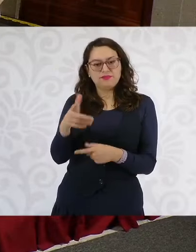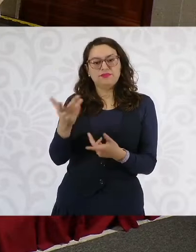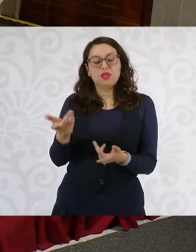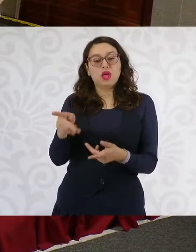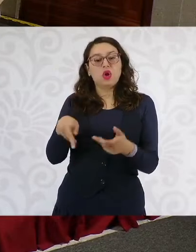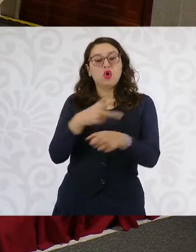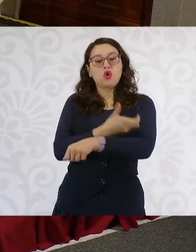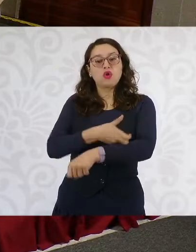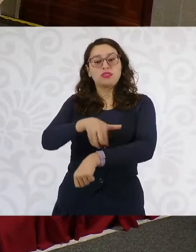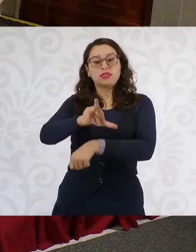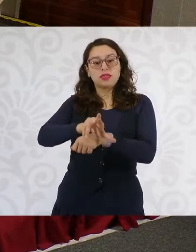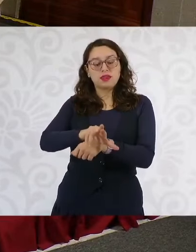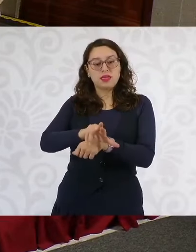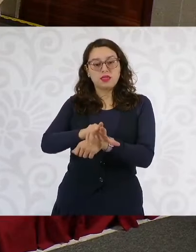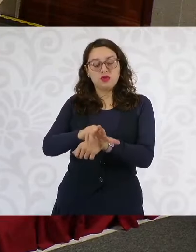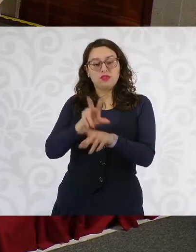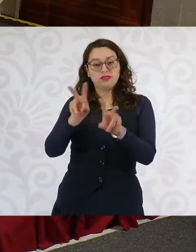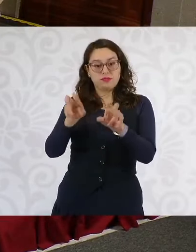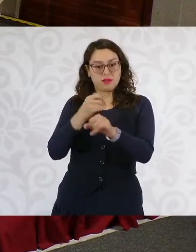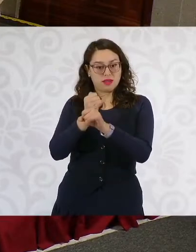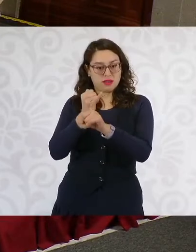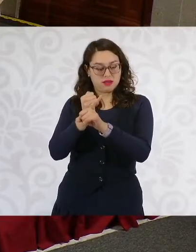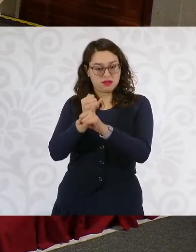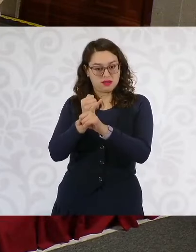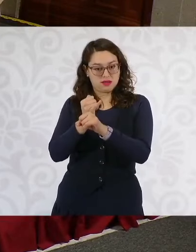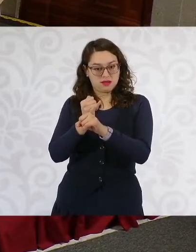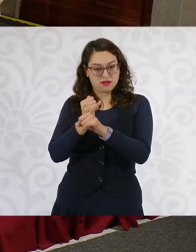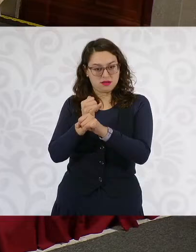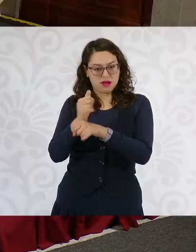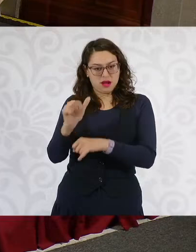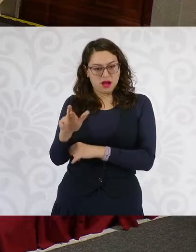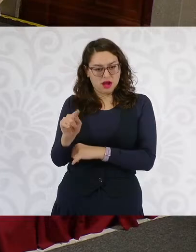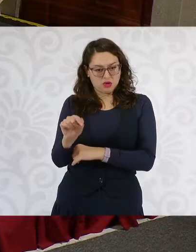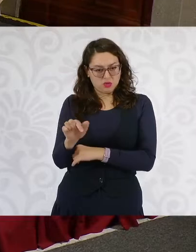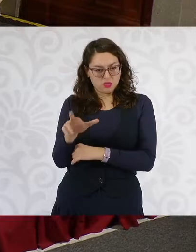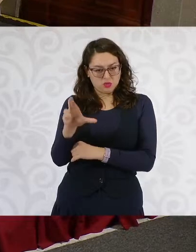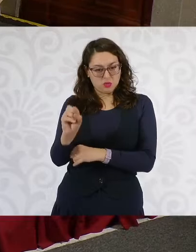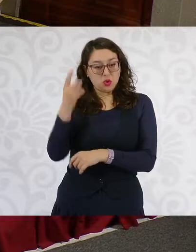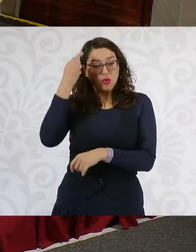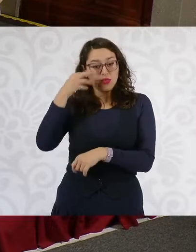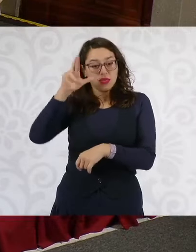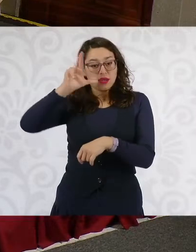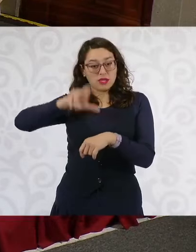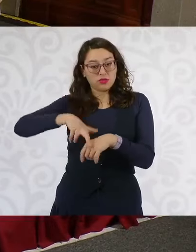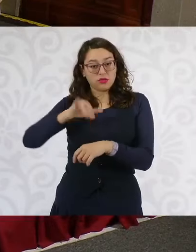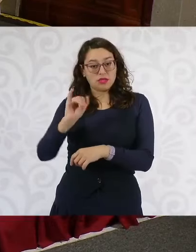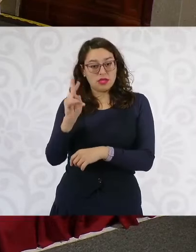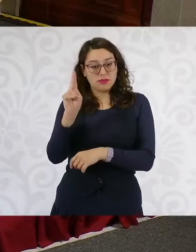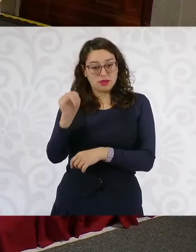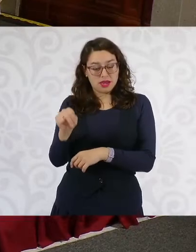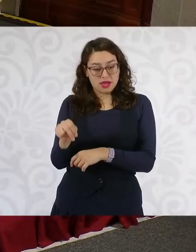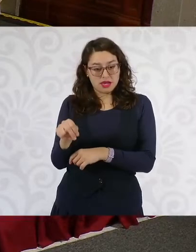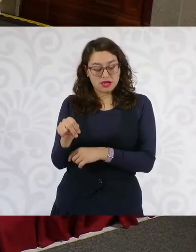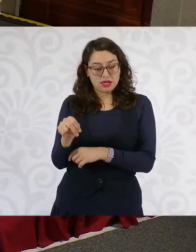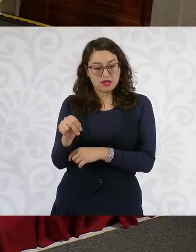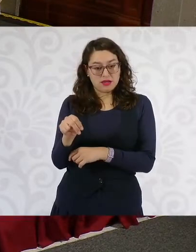olía Arturo Reyes director del Instituto Politécnico Nacional el doctor y Roberto